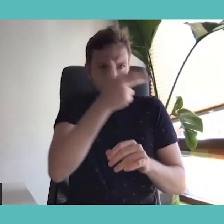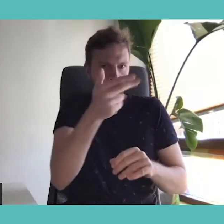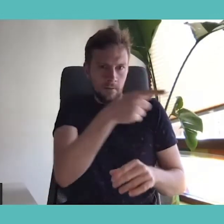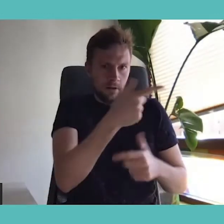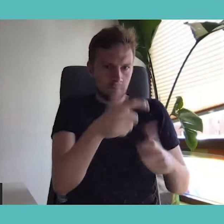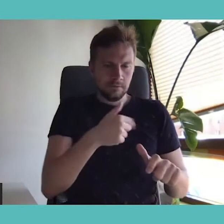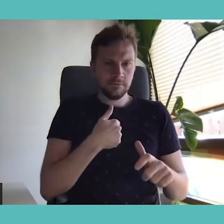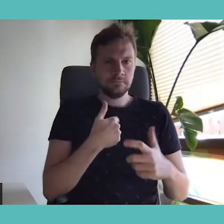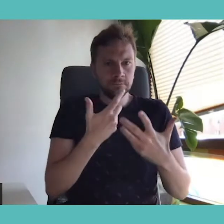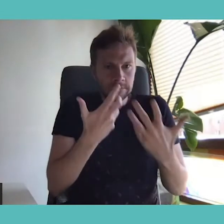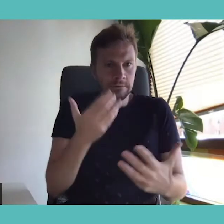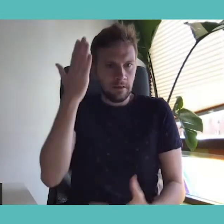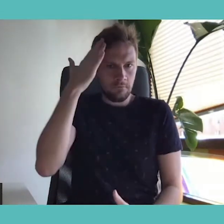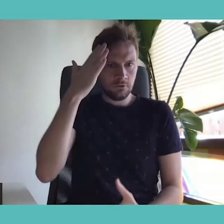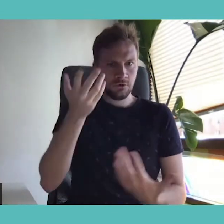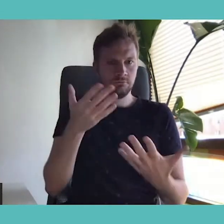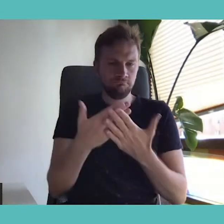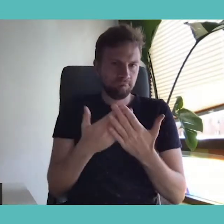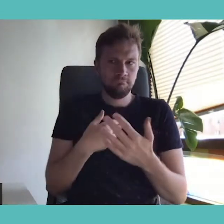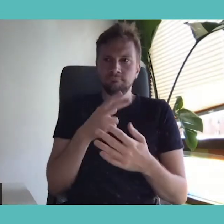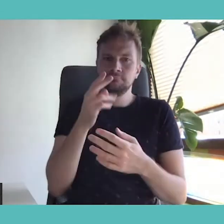Chciałem się czegoś dowiedzieć, dlatego też oglądałem telewizję.